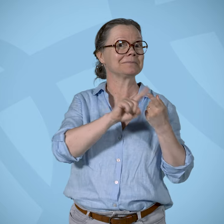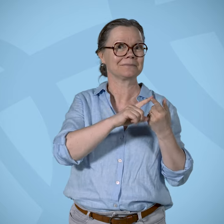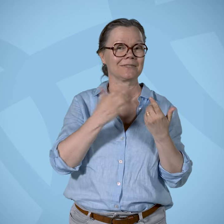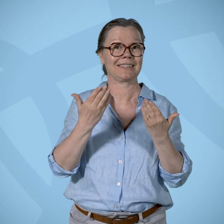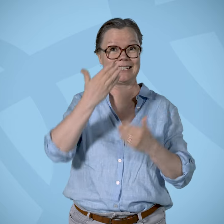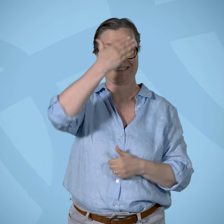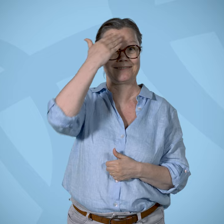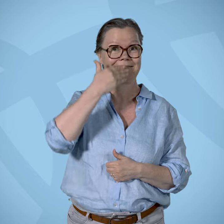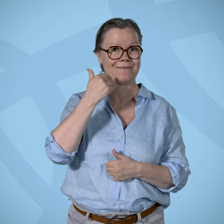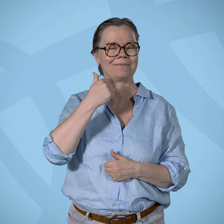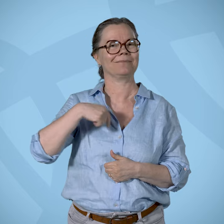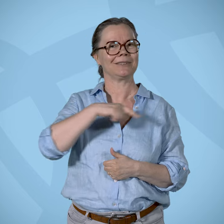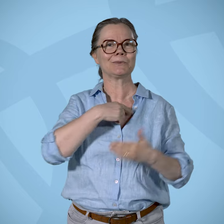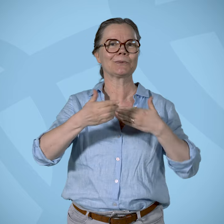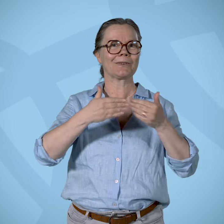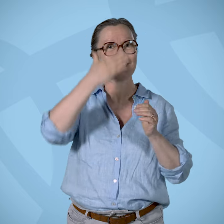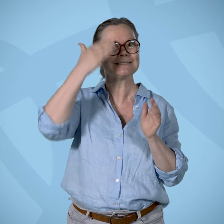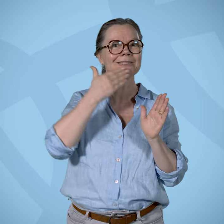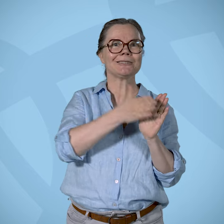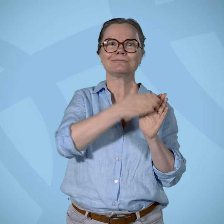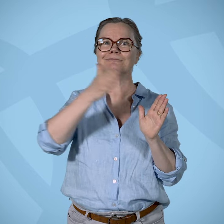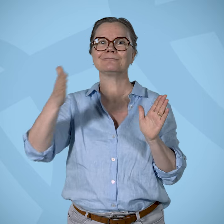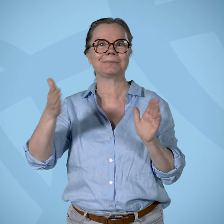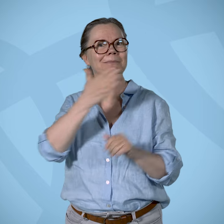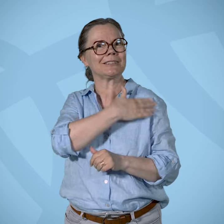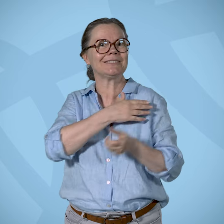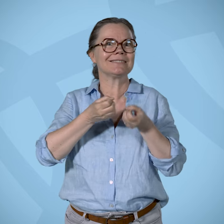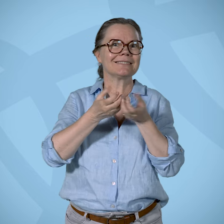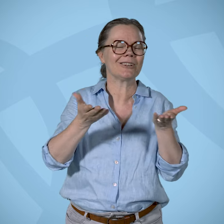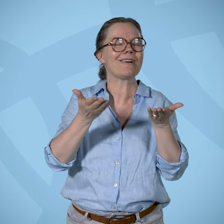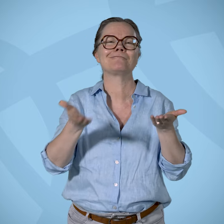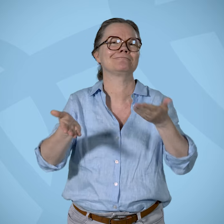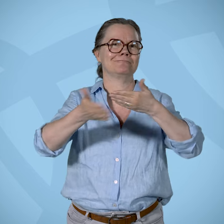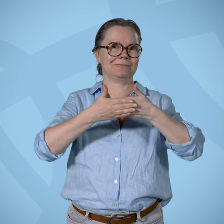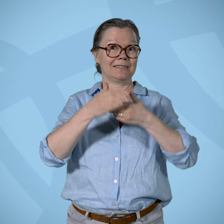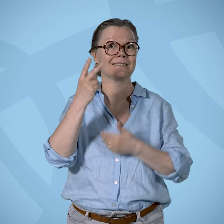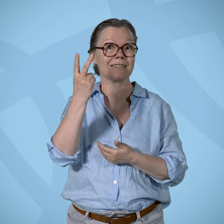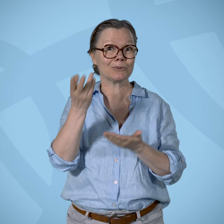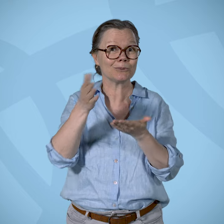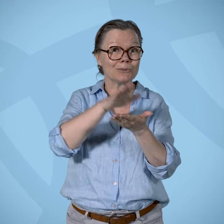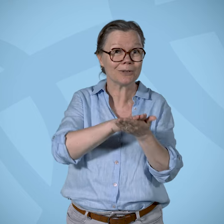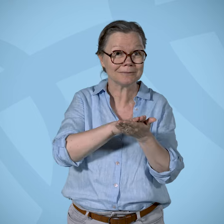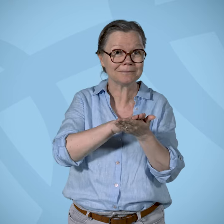Aluetyön palvelut ovat tänä kesänä kiinni kahden kuukauden ajan.